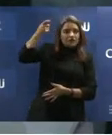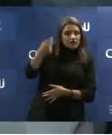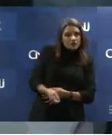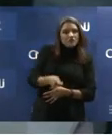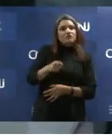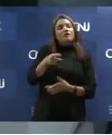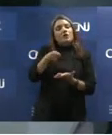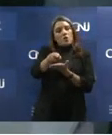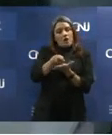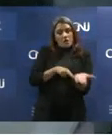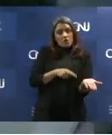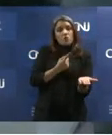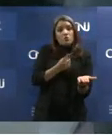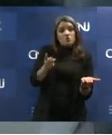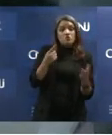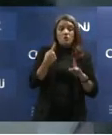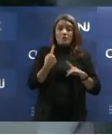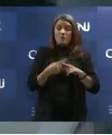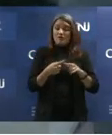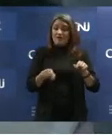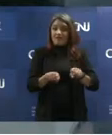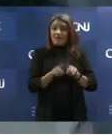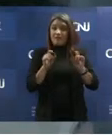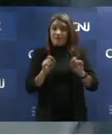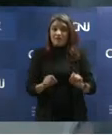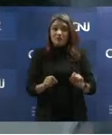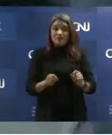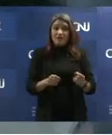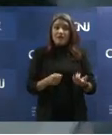Até porque a exigência legal na fase instrutória do processo